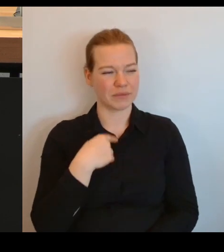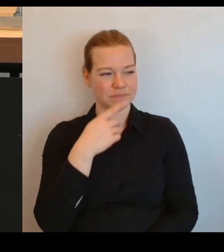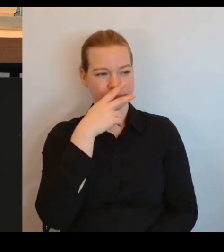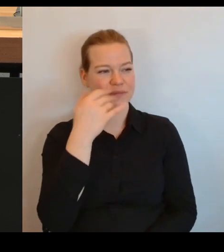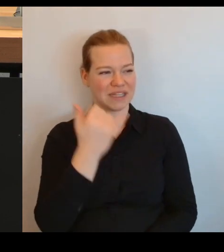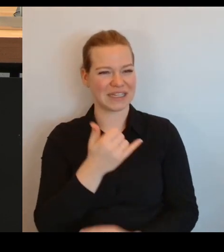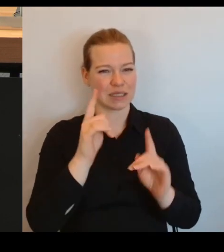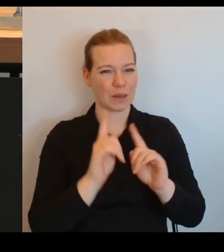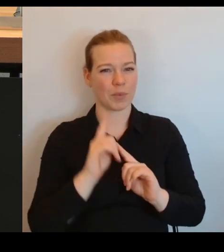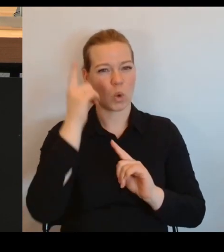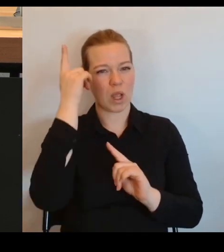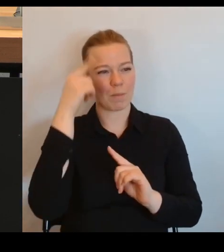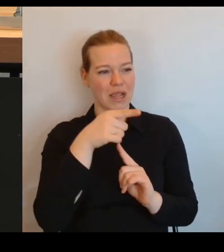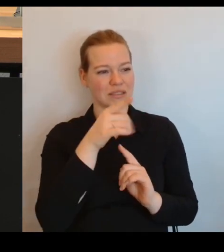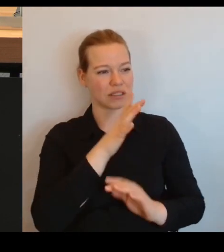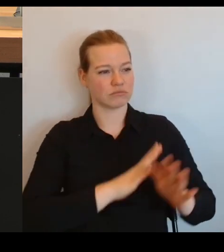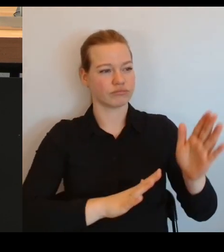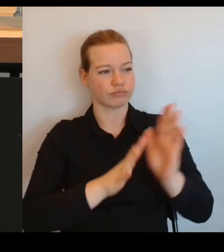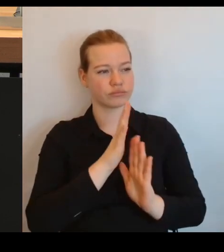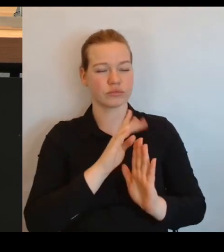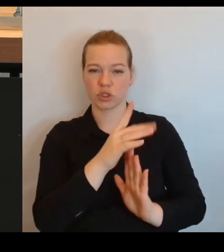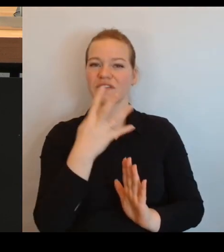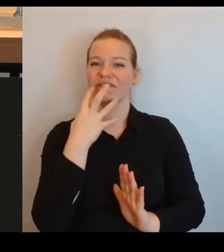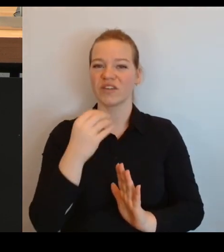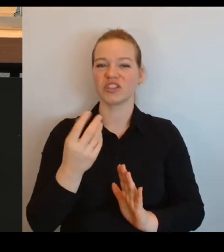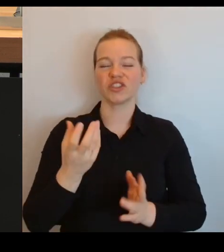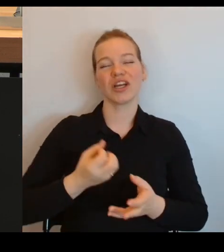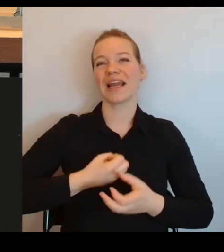ausdenken will, dann sollten die Berliner hellhörig werden.